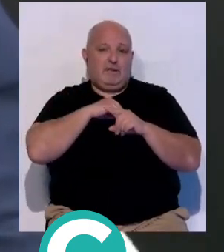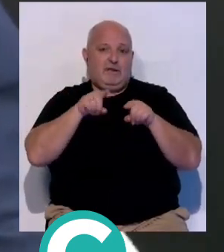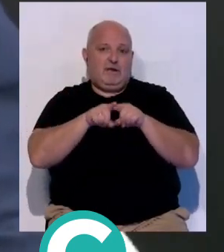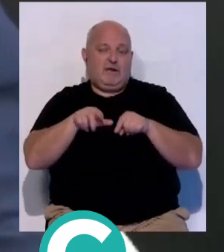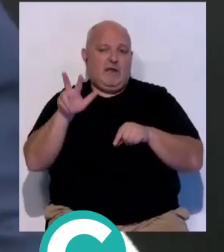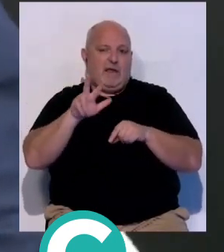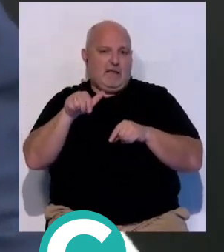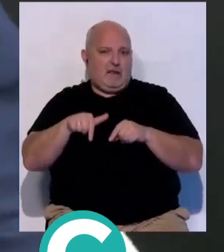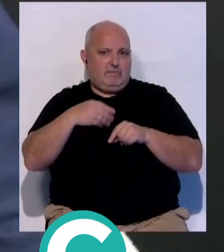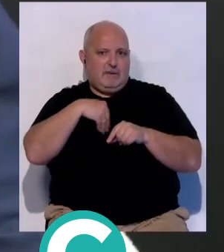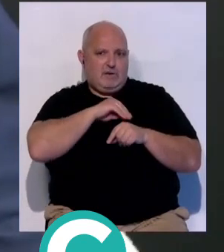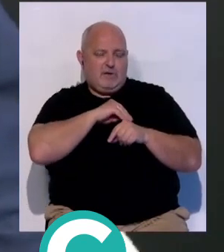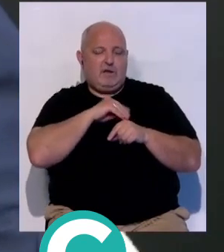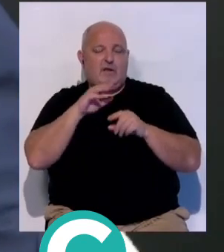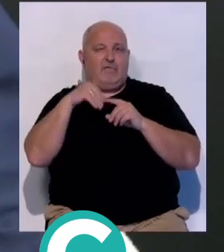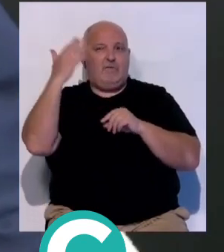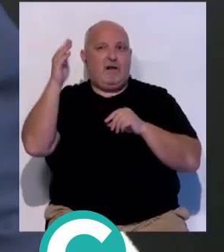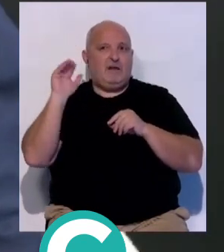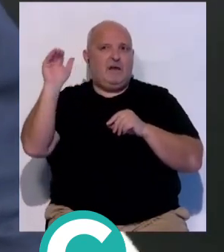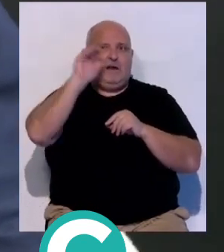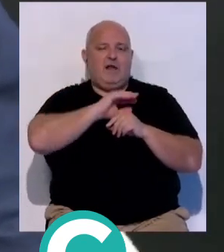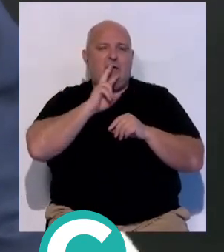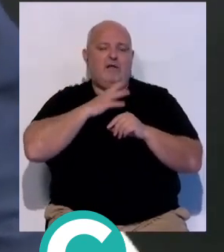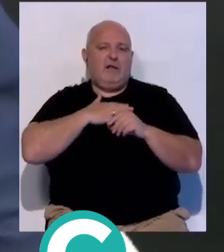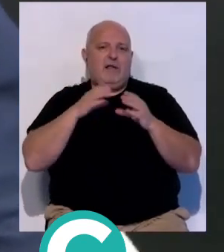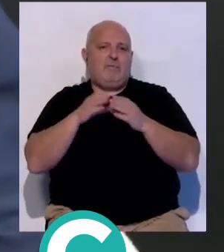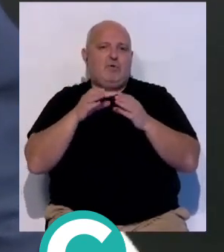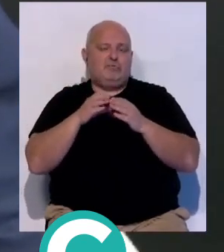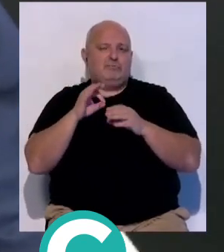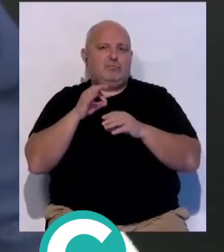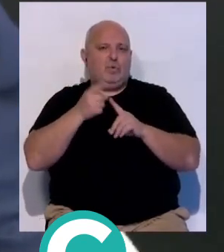el español pero cuando arbitra en el extranjero Pero hay equipos que por ejemplo los equipos rusos